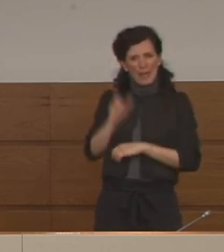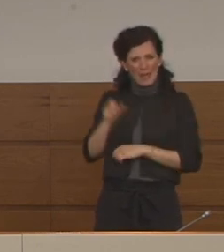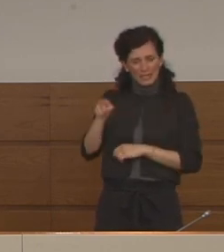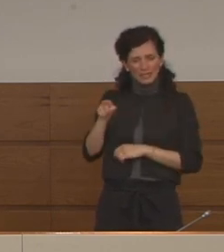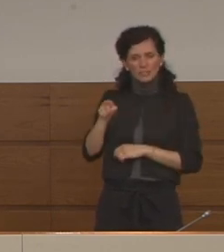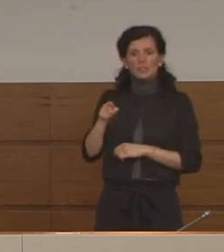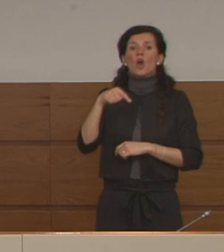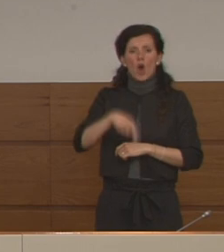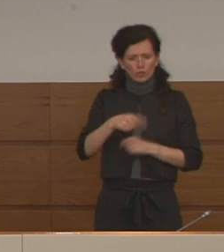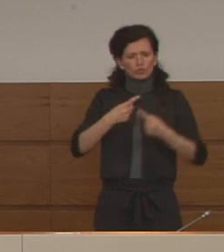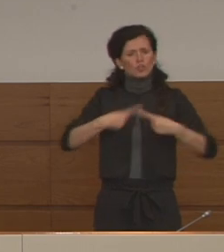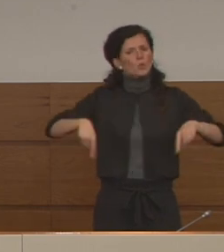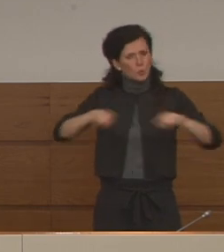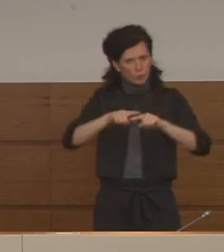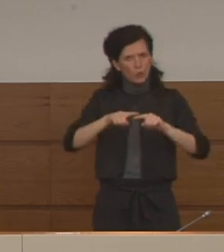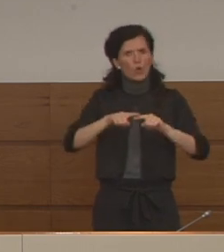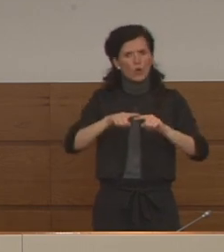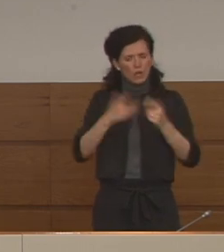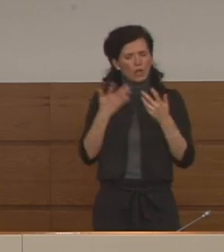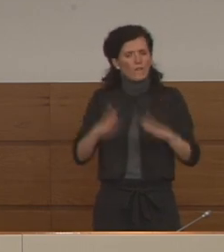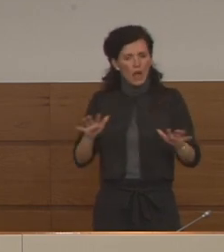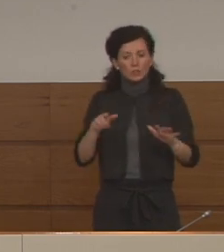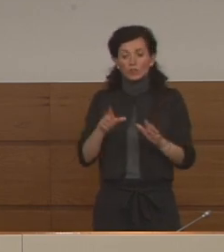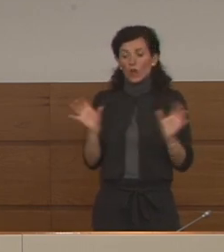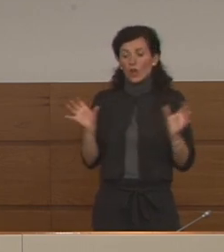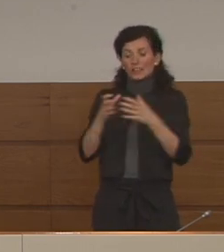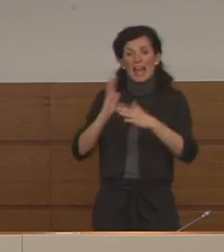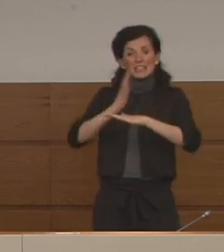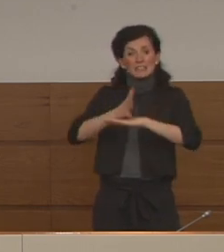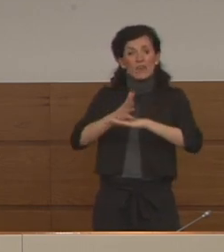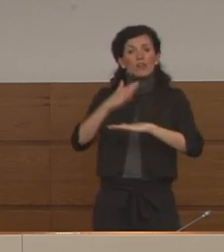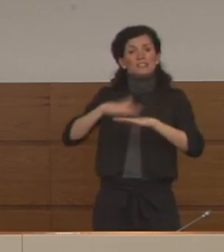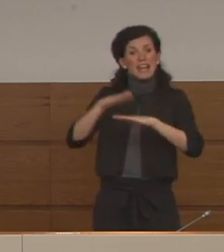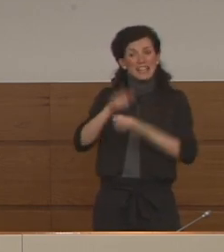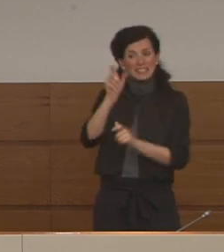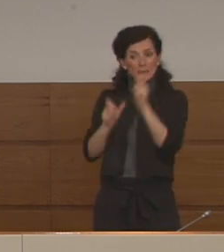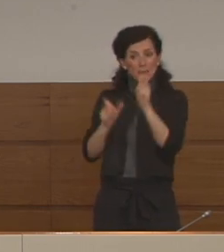La task force sta lavorando con grande impegno.